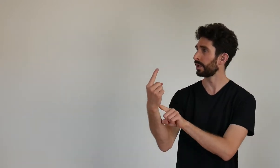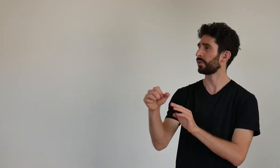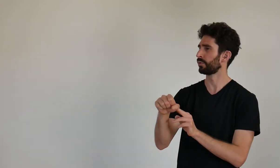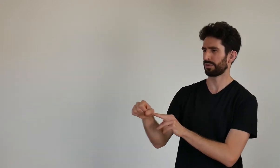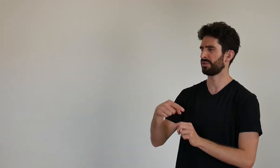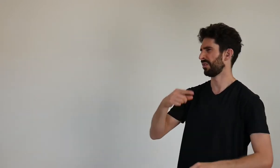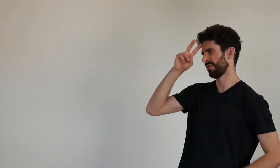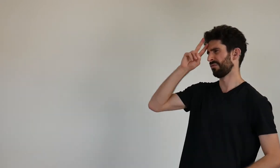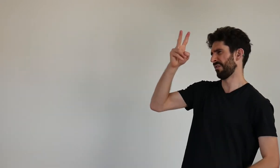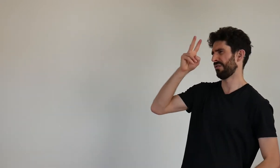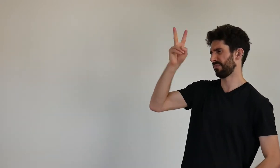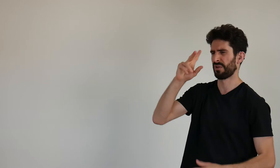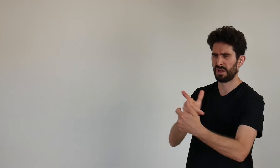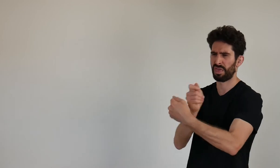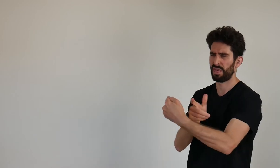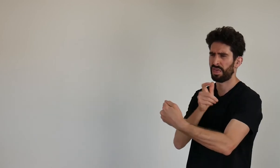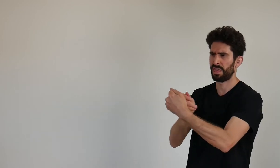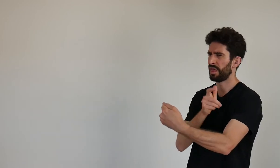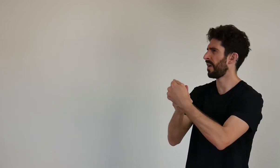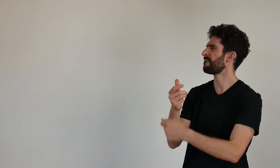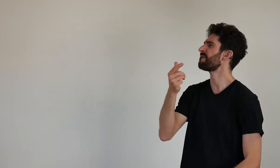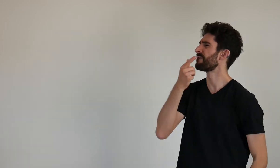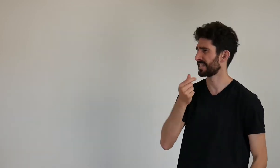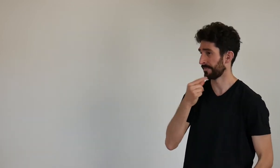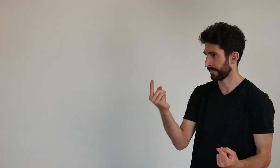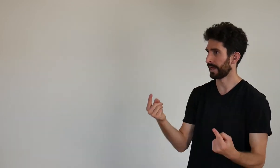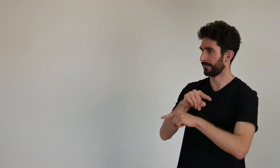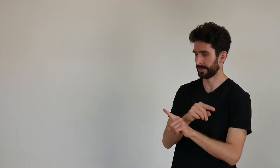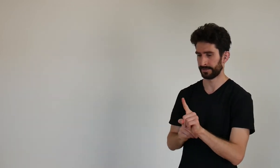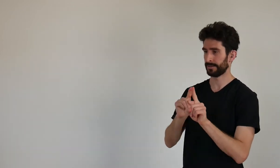d'être face à un droitier et il s'adapte facilement. A l'inverse,